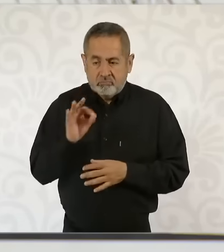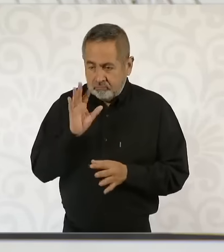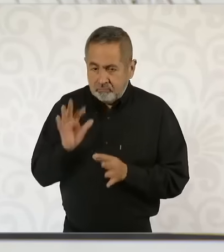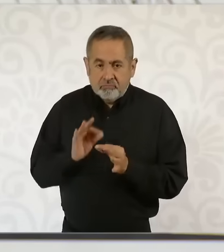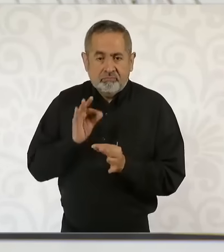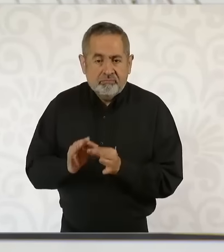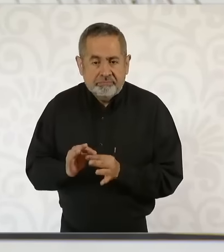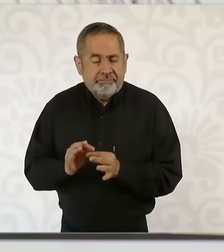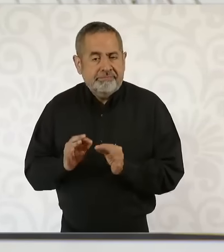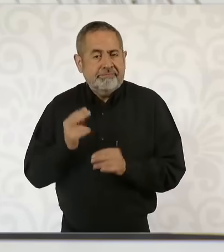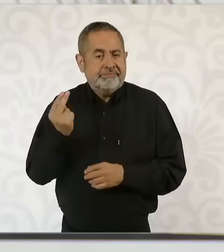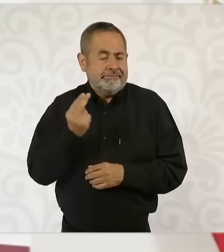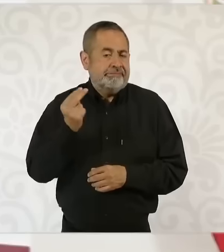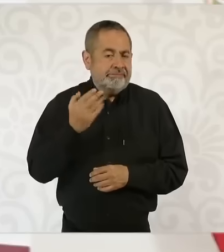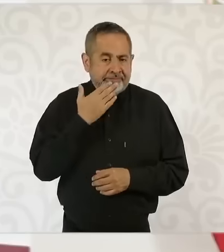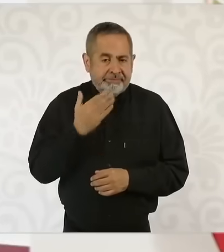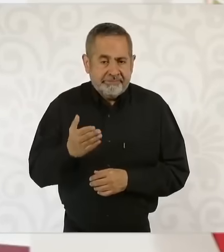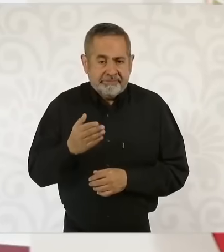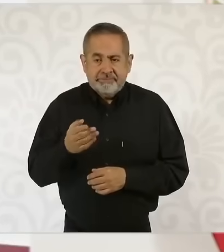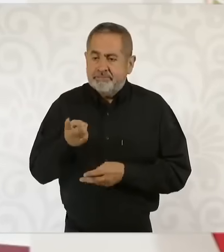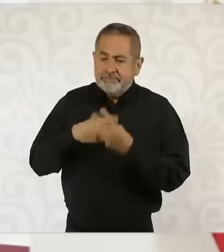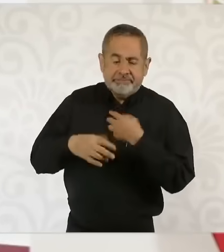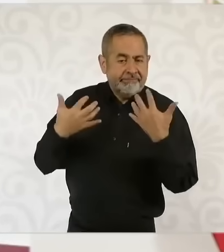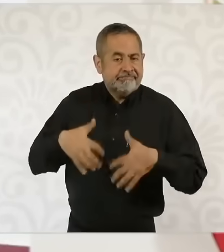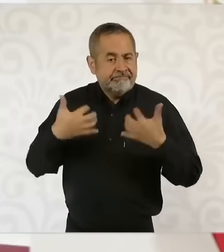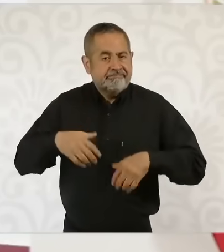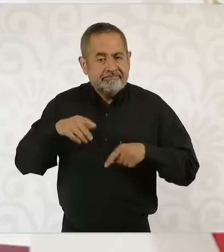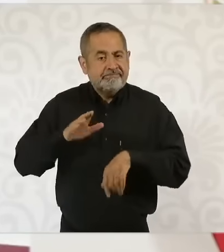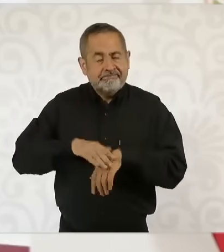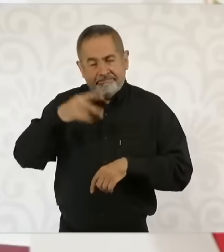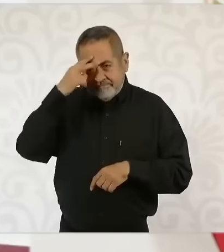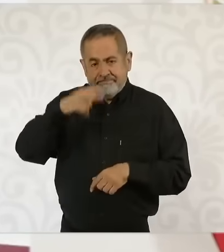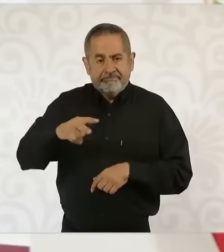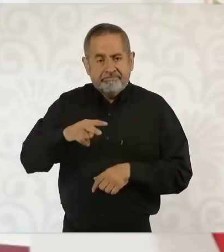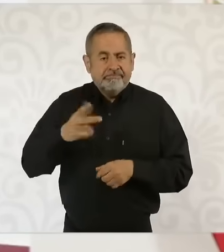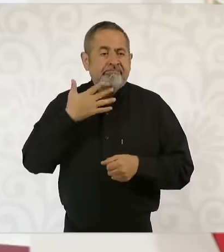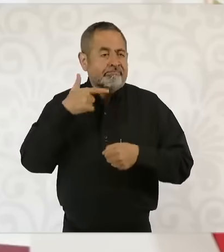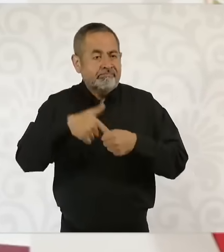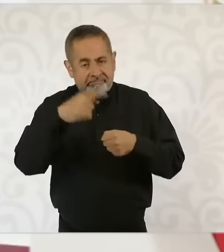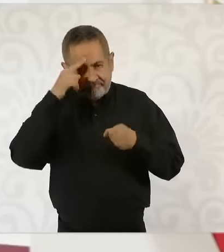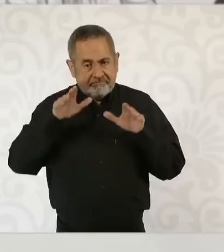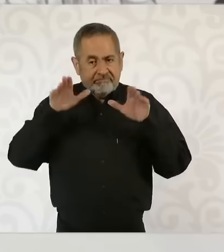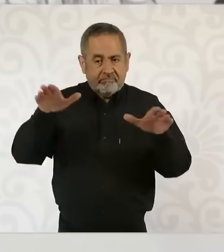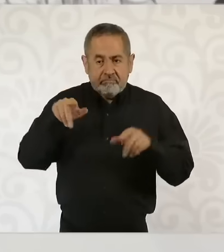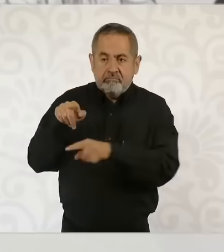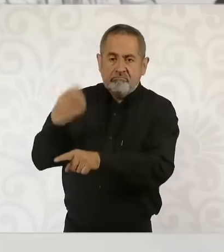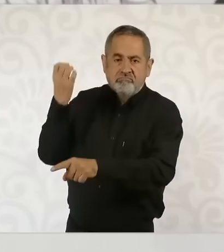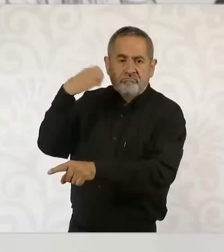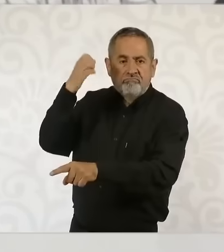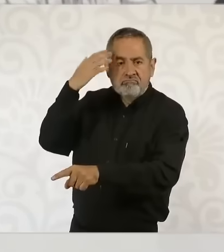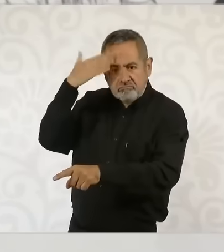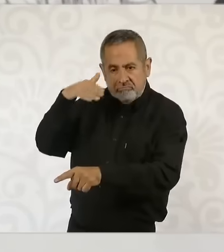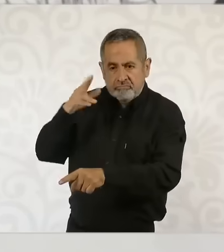más eh bioturbosina en México y en Brasil tienen experiencia. Entonces, ver si hay la posibilidad